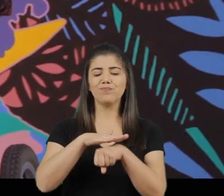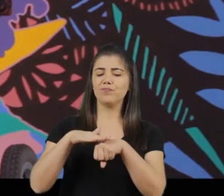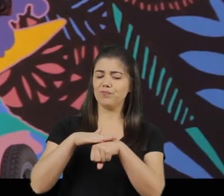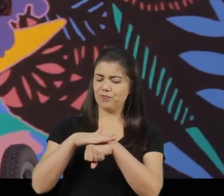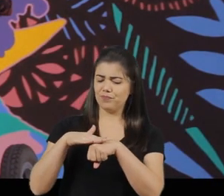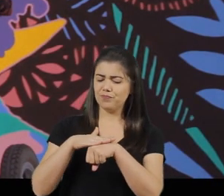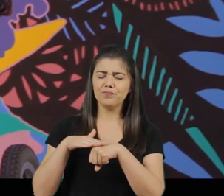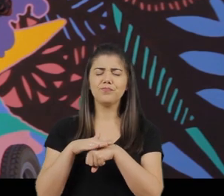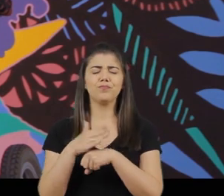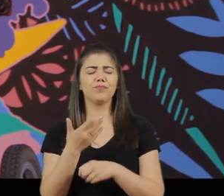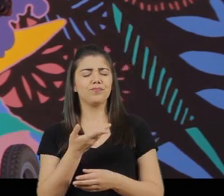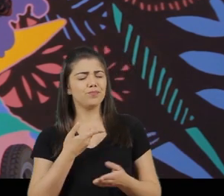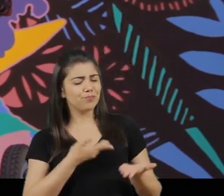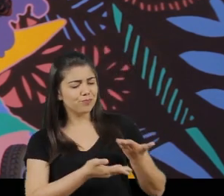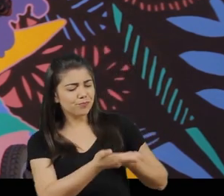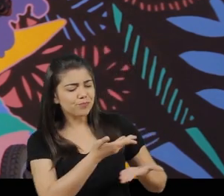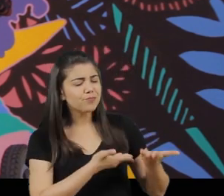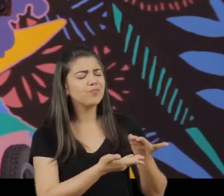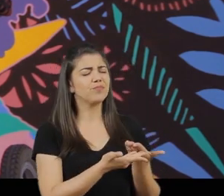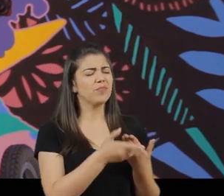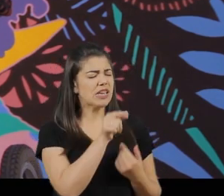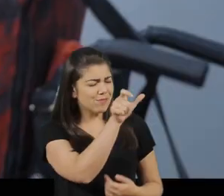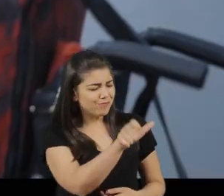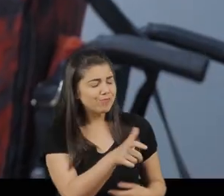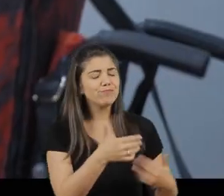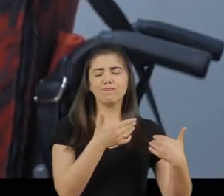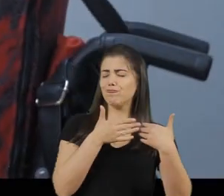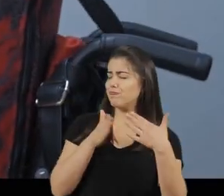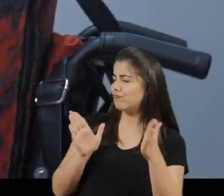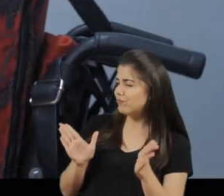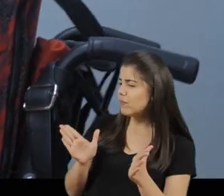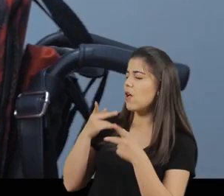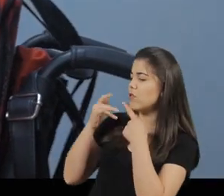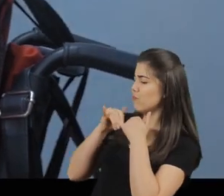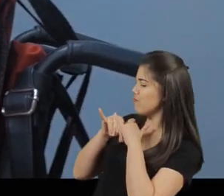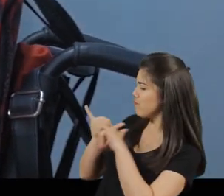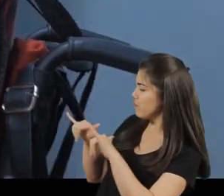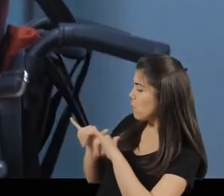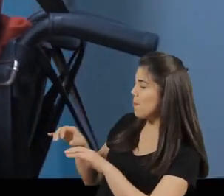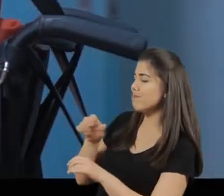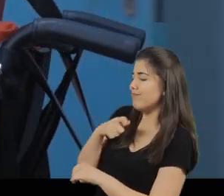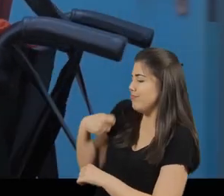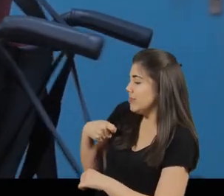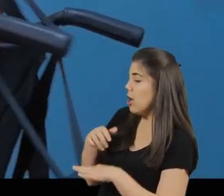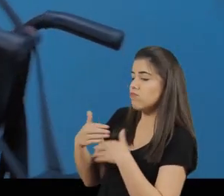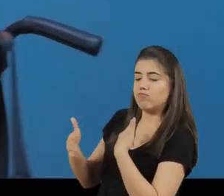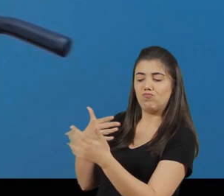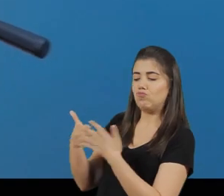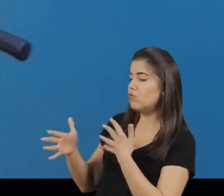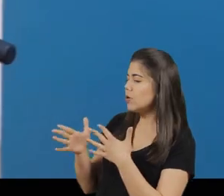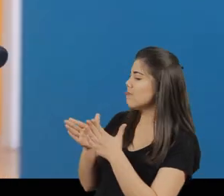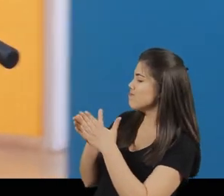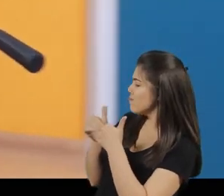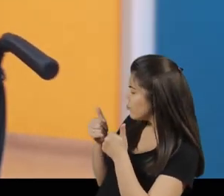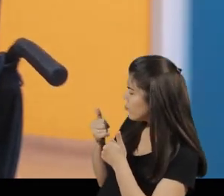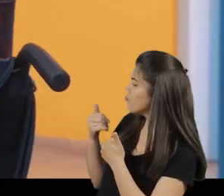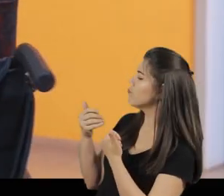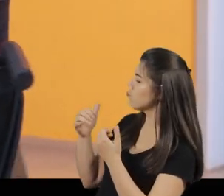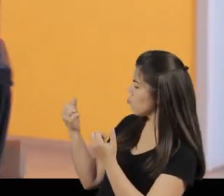ele sempre foi bem solícito quanto à questão do CCSH para o que eu precisasse.